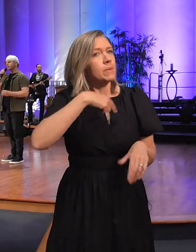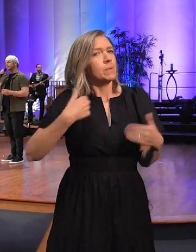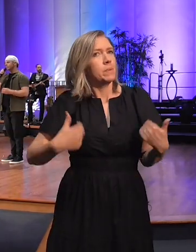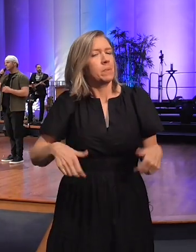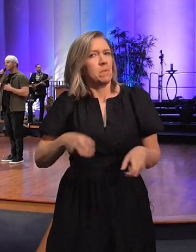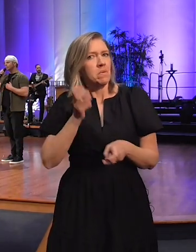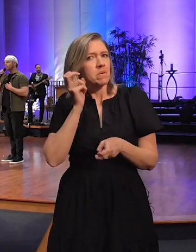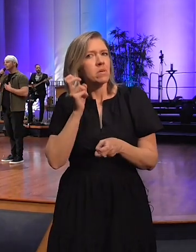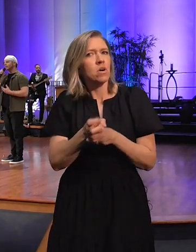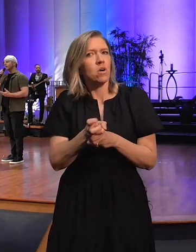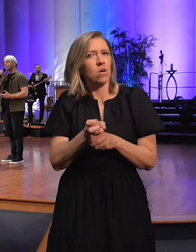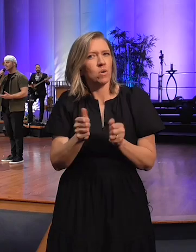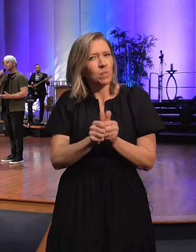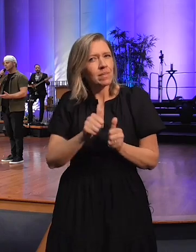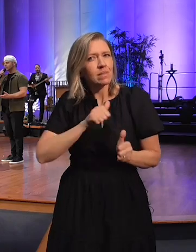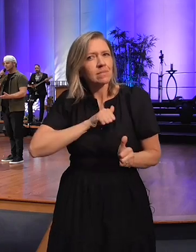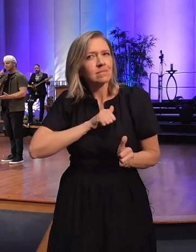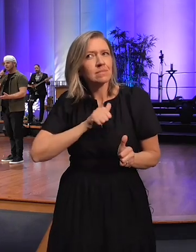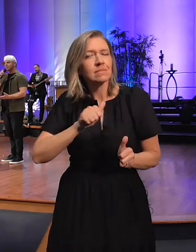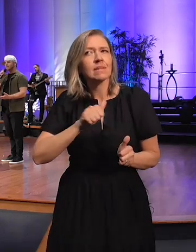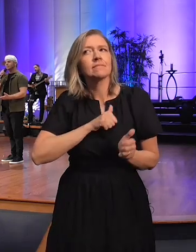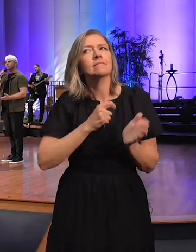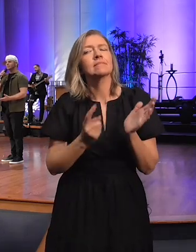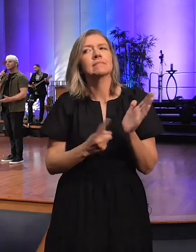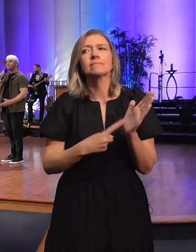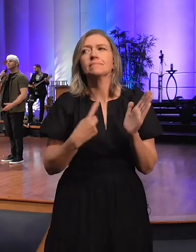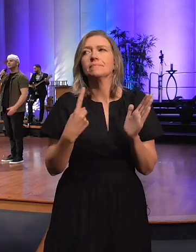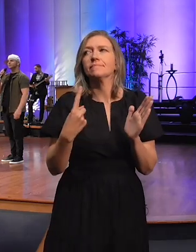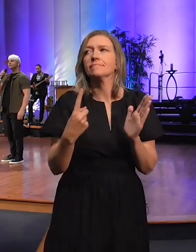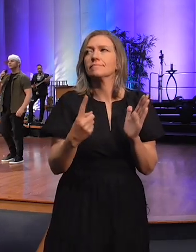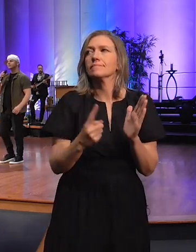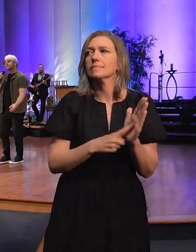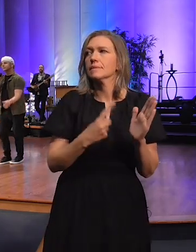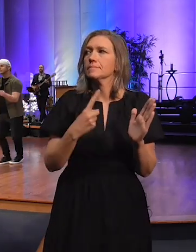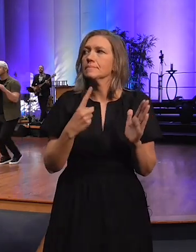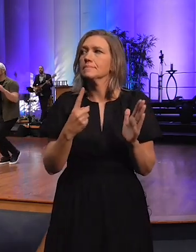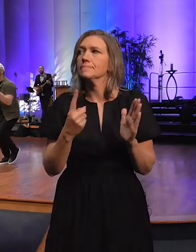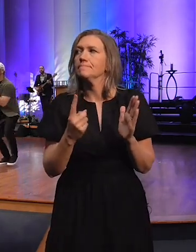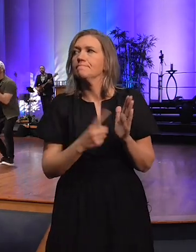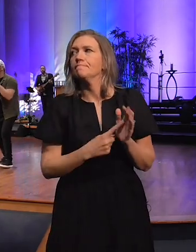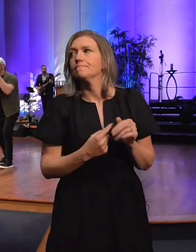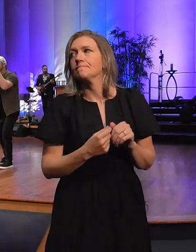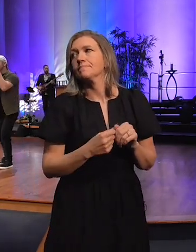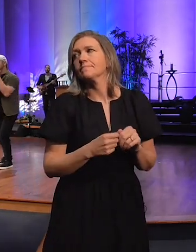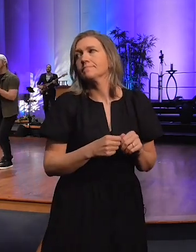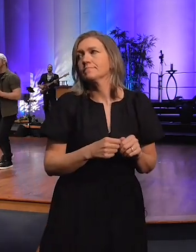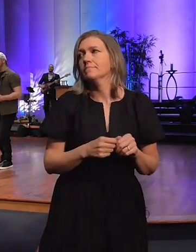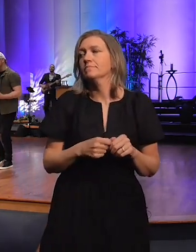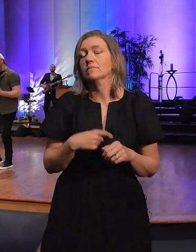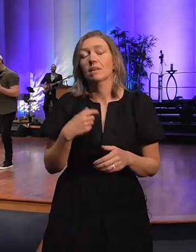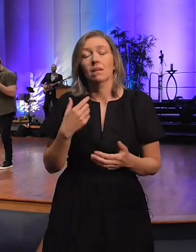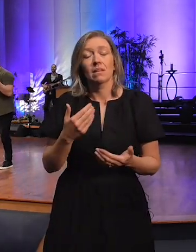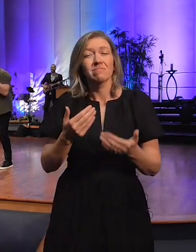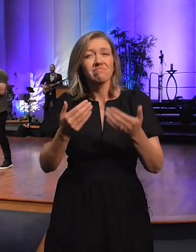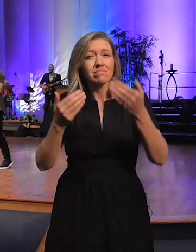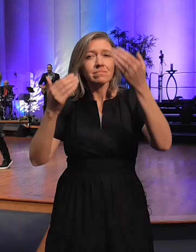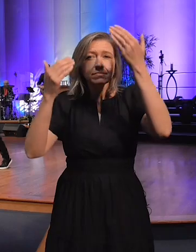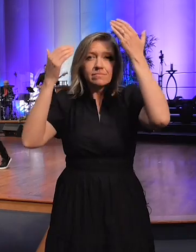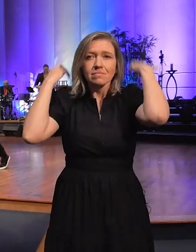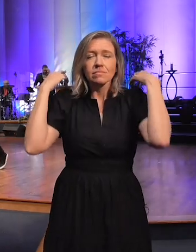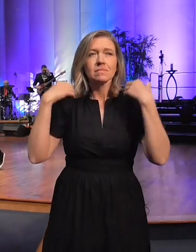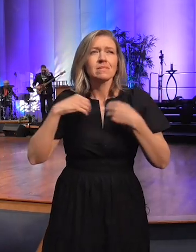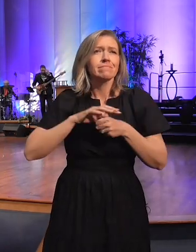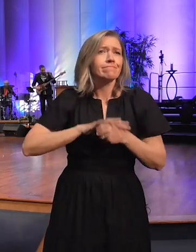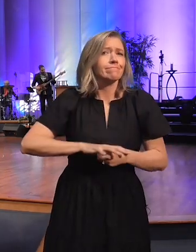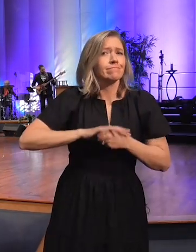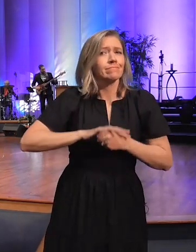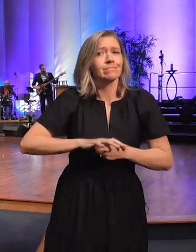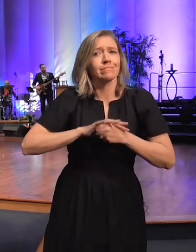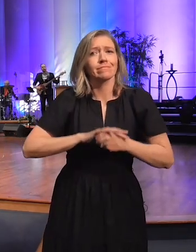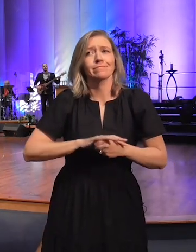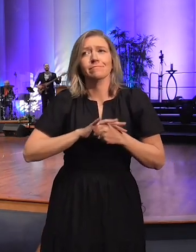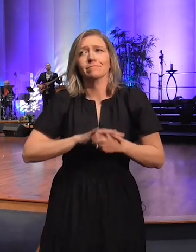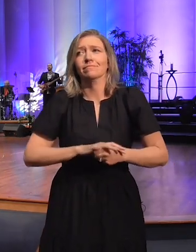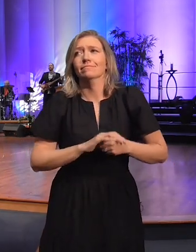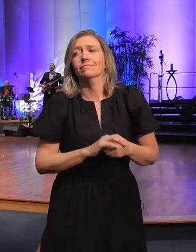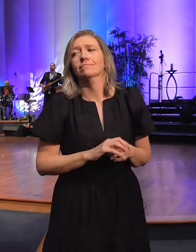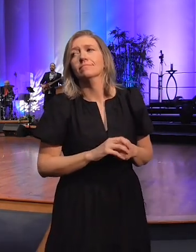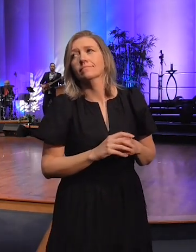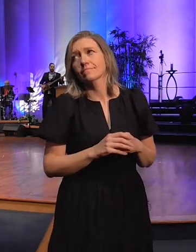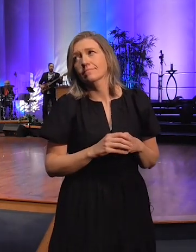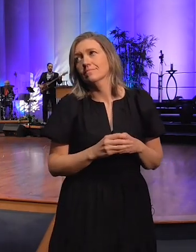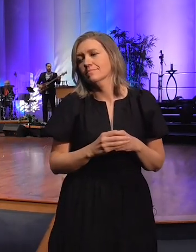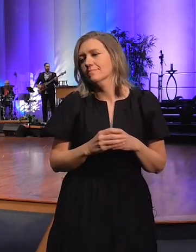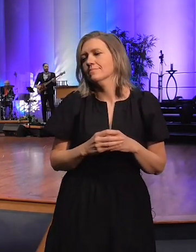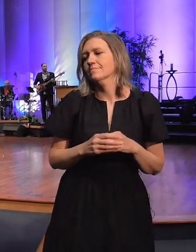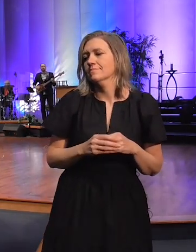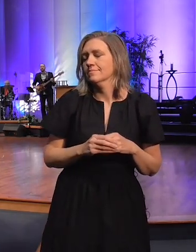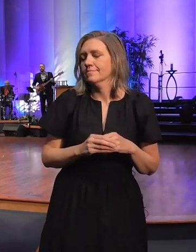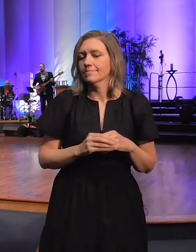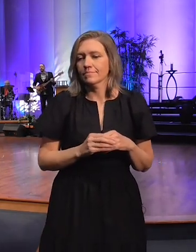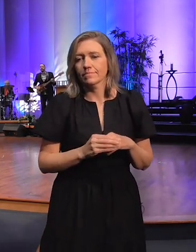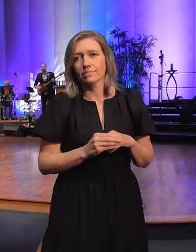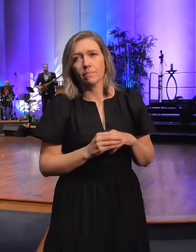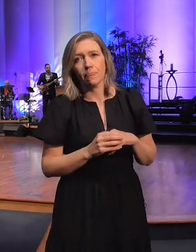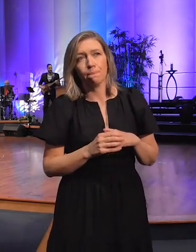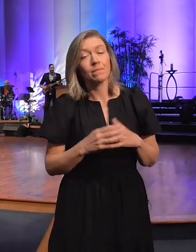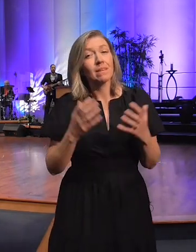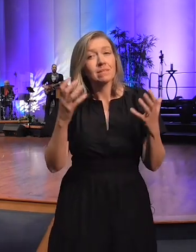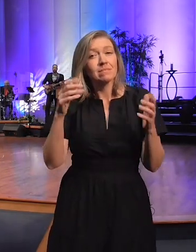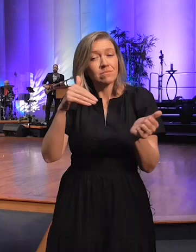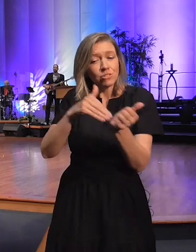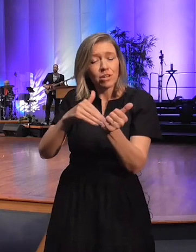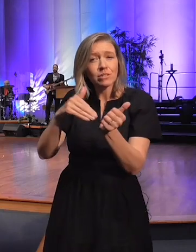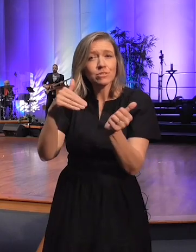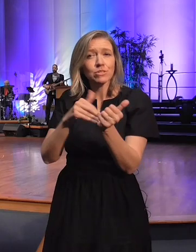quienes somos [Música] a veces nos quedamos atrapados en ello [Música] todos los doctores y los paramédicos